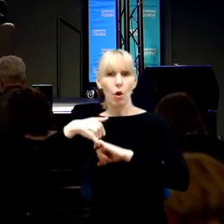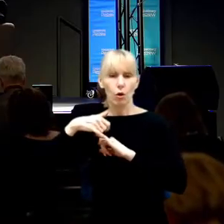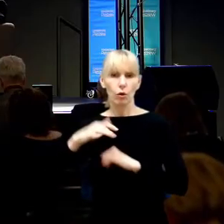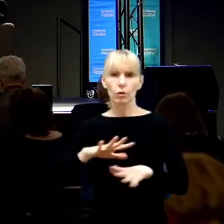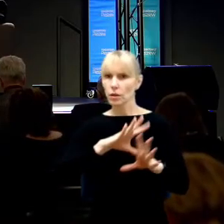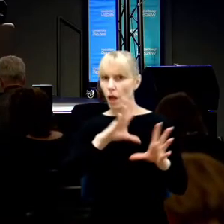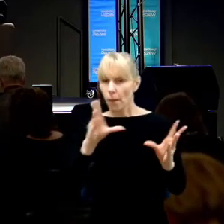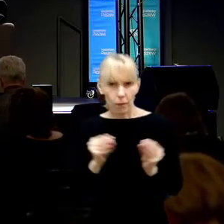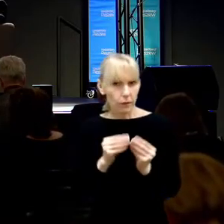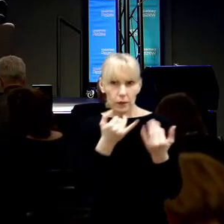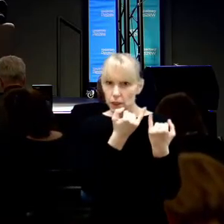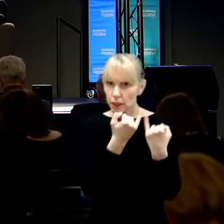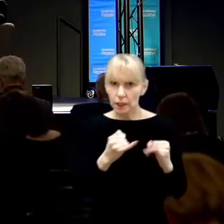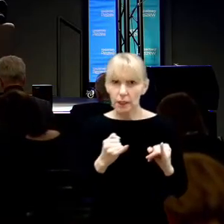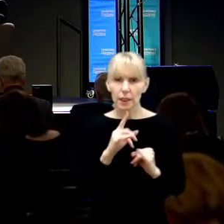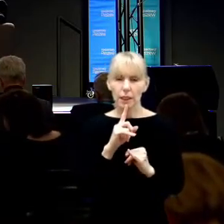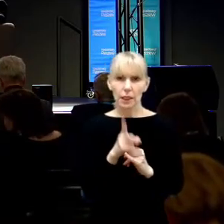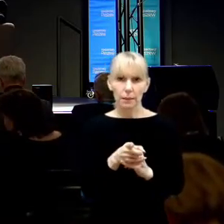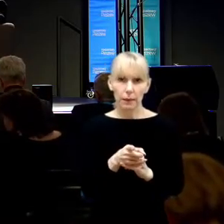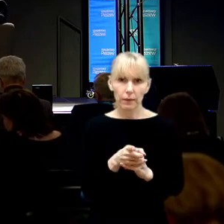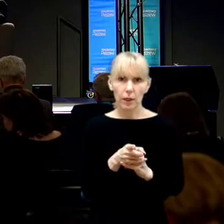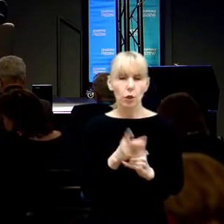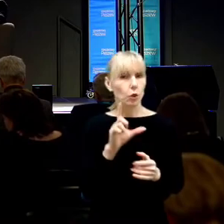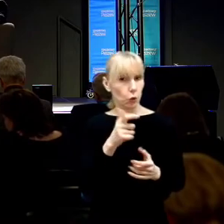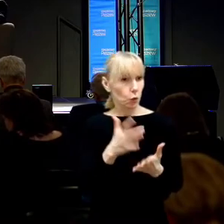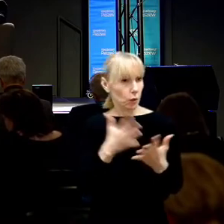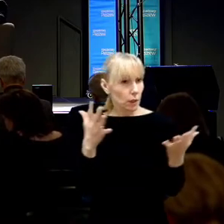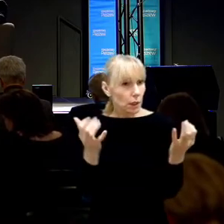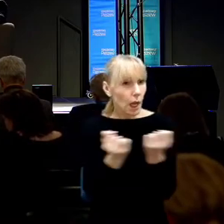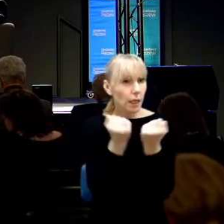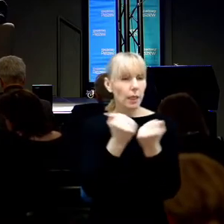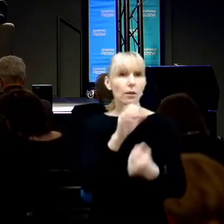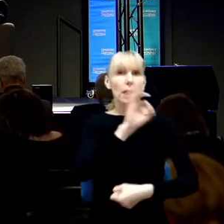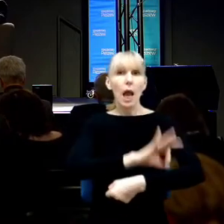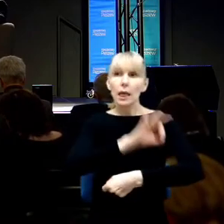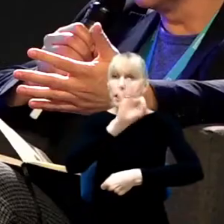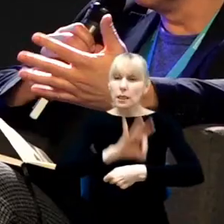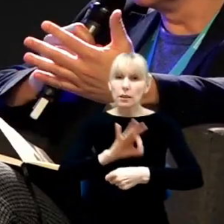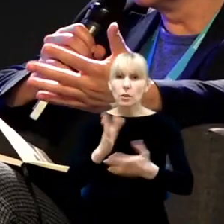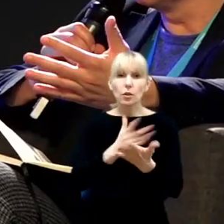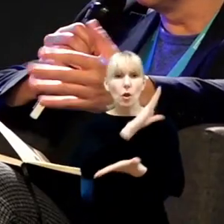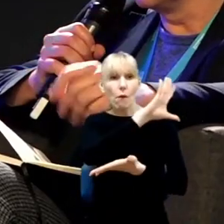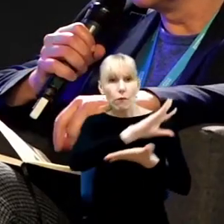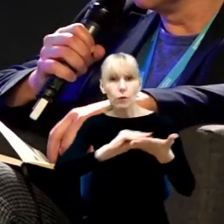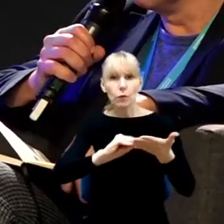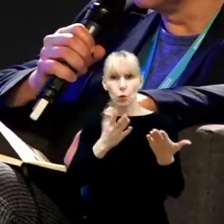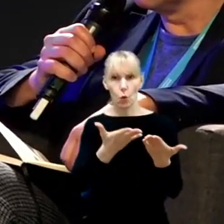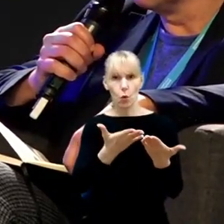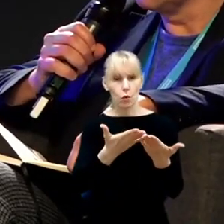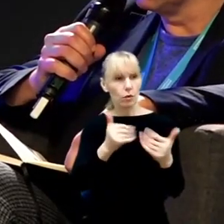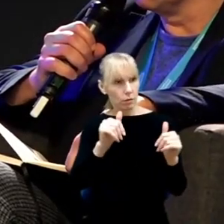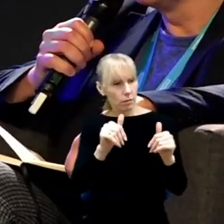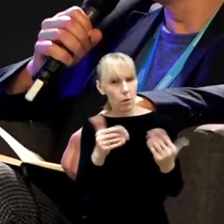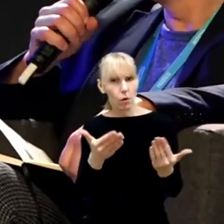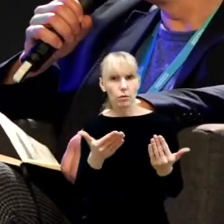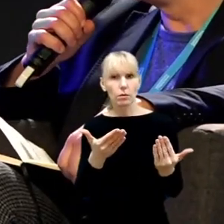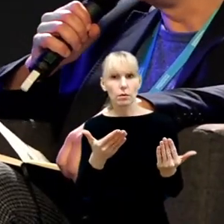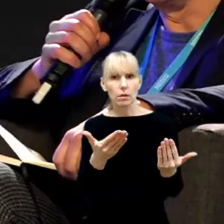Czy znalazłaś coś co przyciągnęło Twoją uwagę i uważasz to za wzór do naśladowania albo rzecz, którą należałoby w jakikolwiek sposób rozwijać?